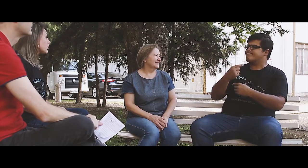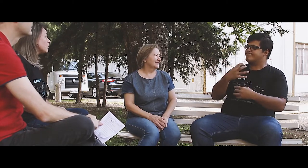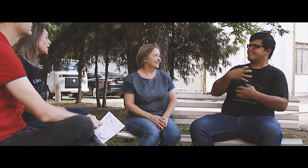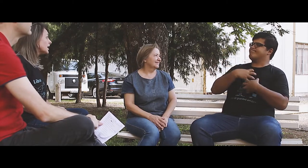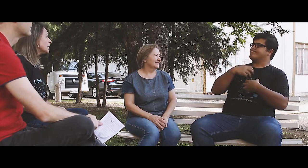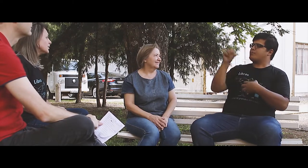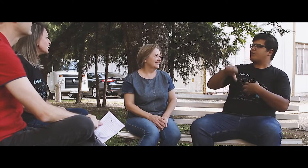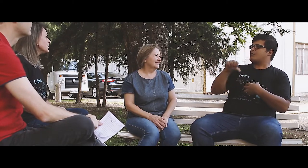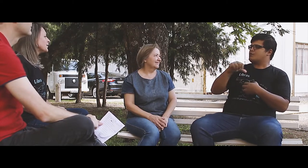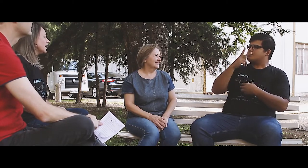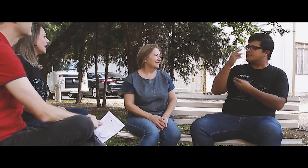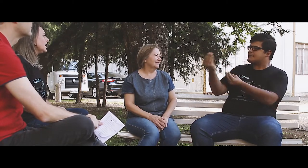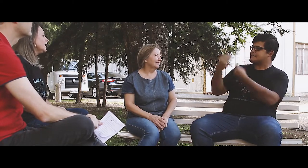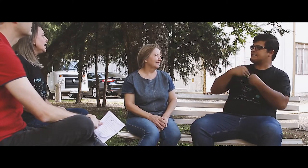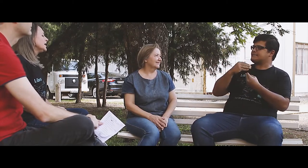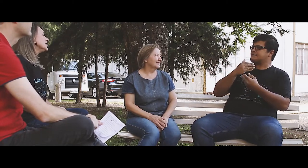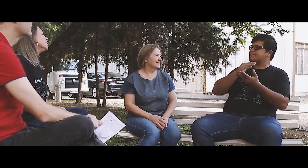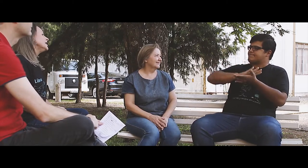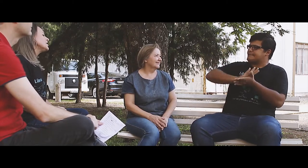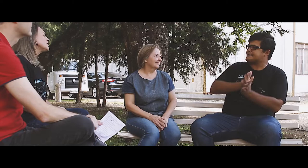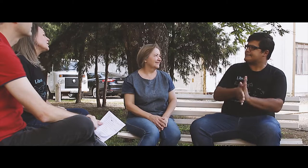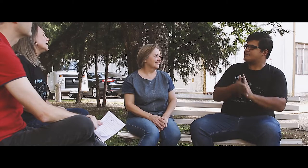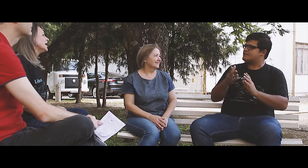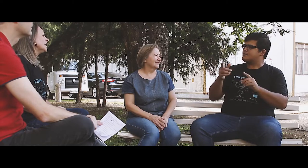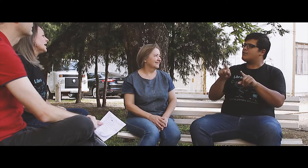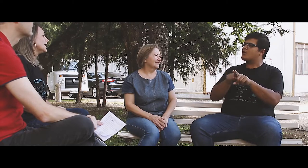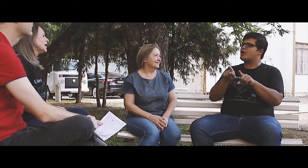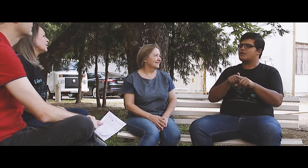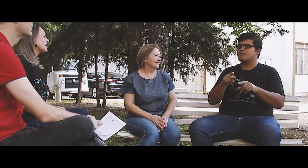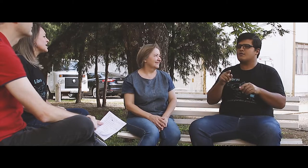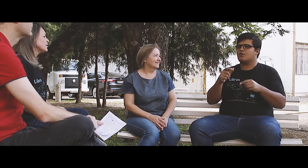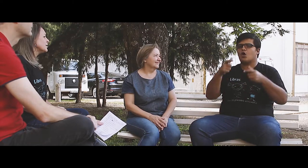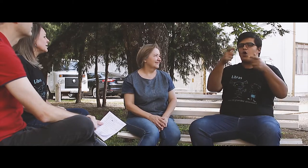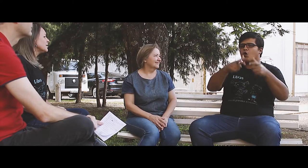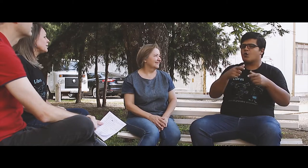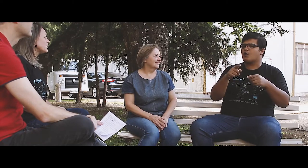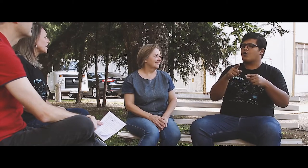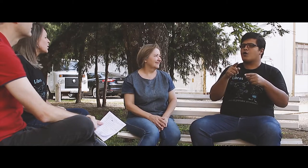provocando,né? Então isso é uma questão